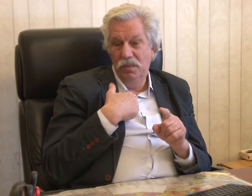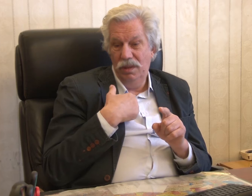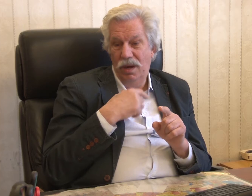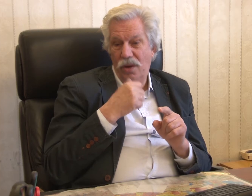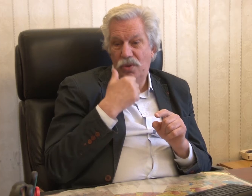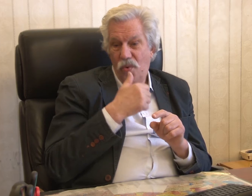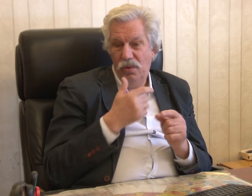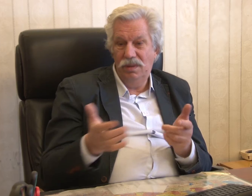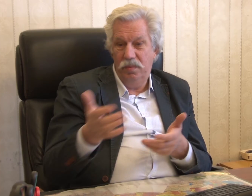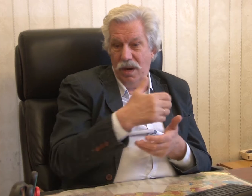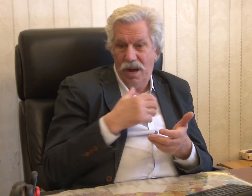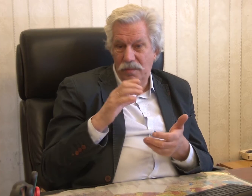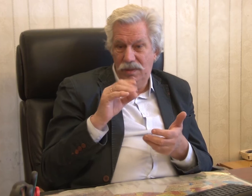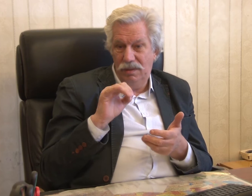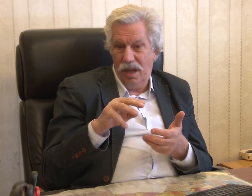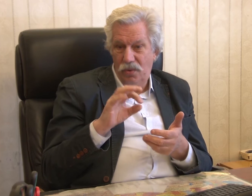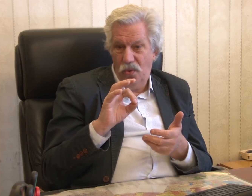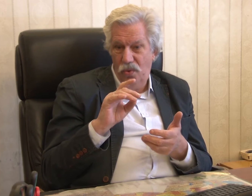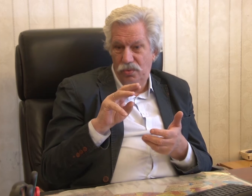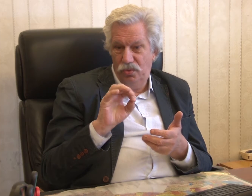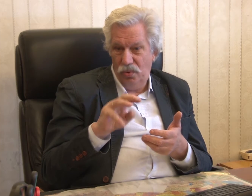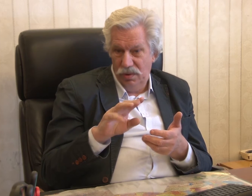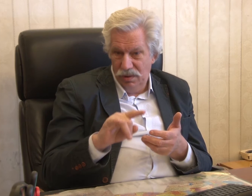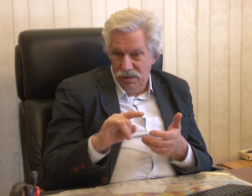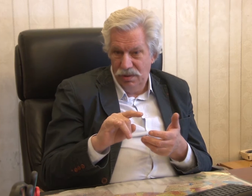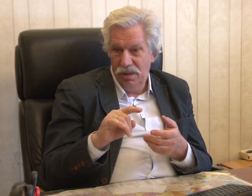Мы каждый год собираем статистические отчёты